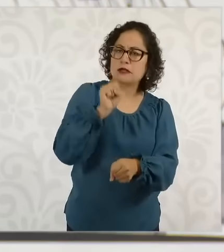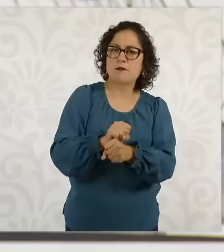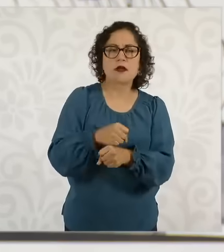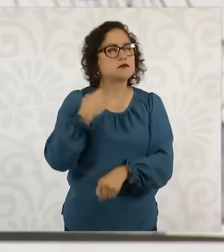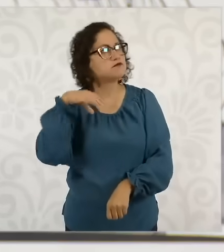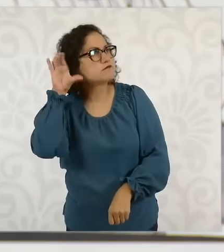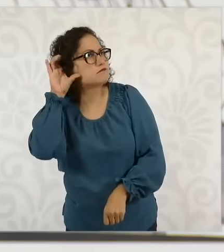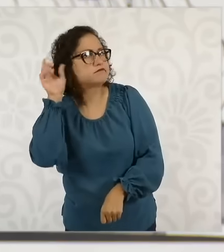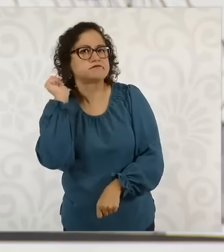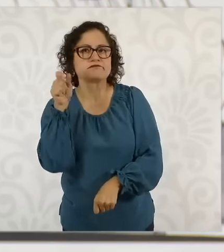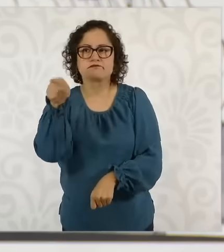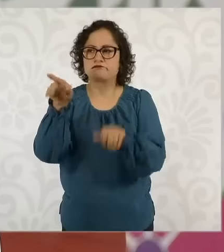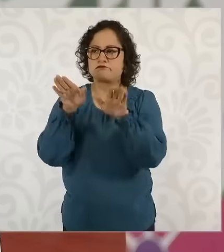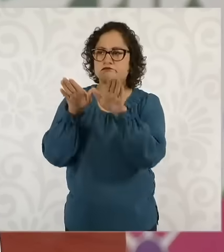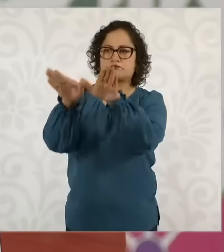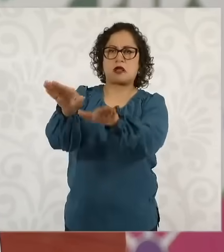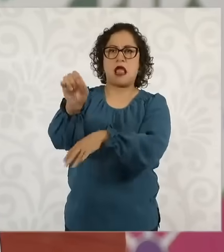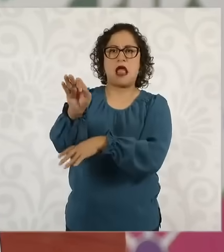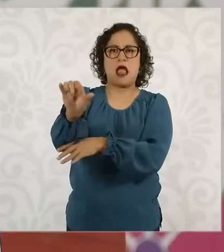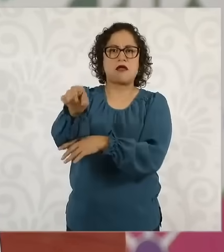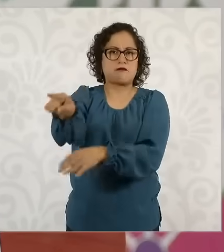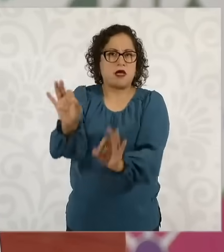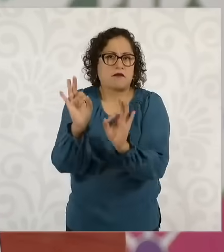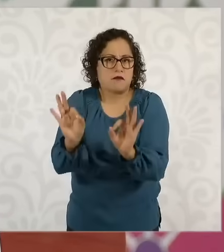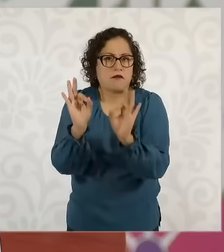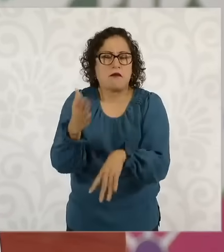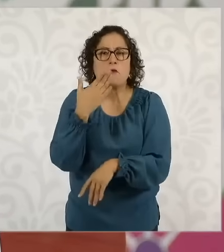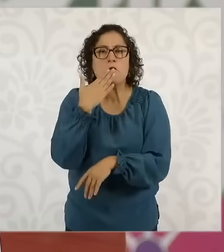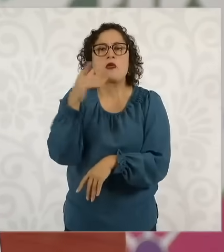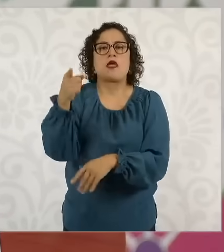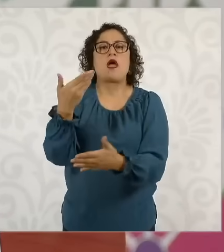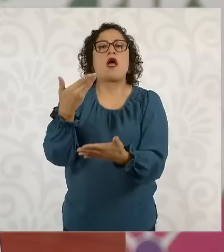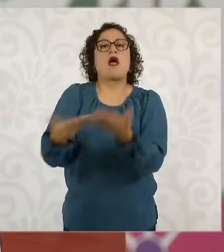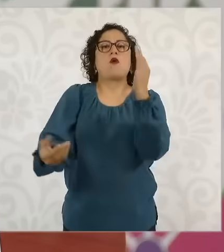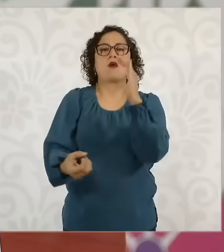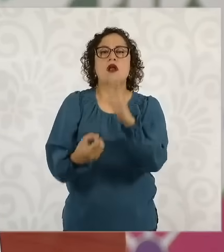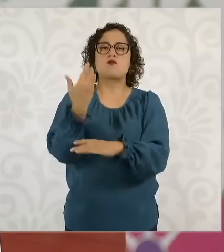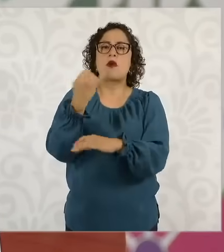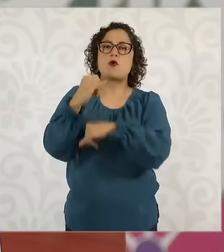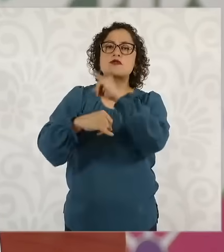recibe nuevo nuevos vuelos internacionales. Está funcionando muy bien y la carga también está